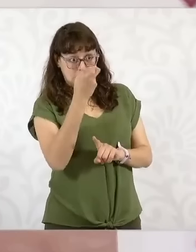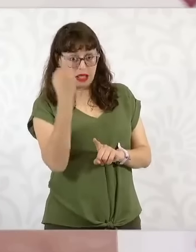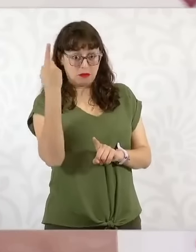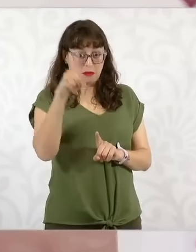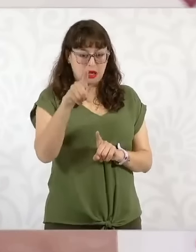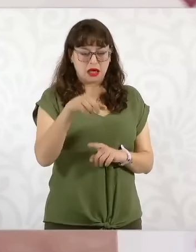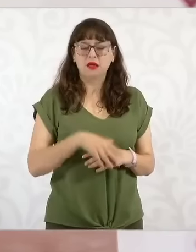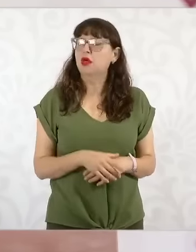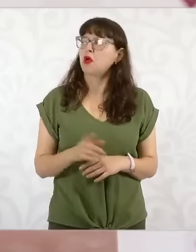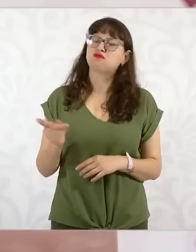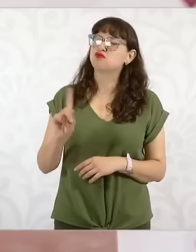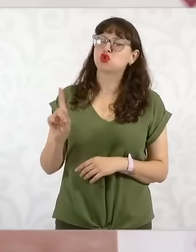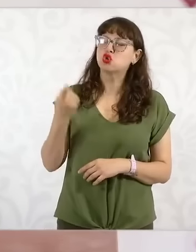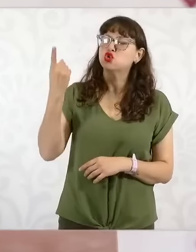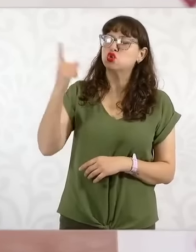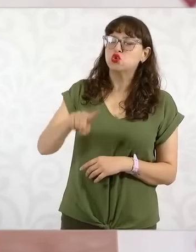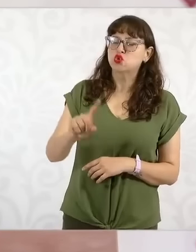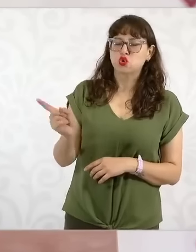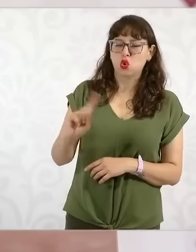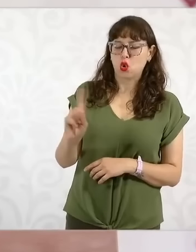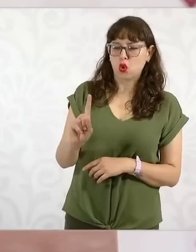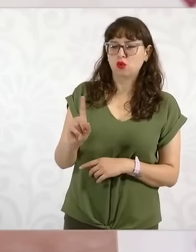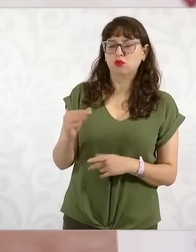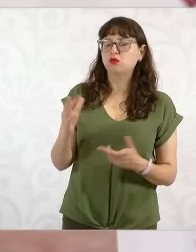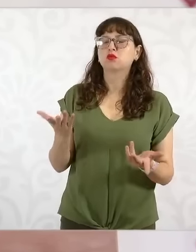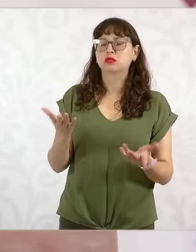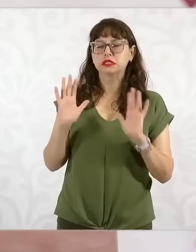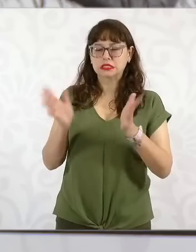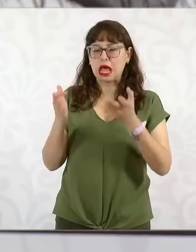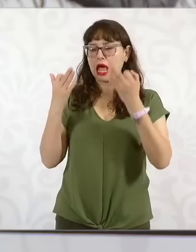los indicios que tenemos por dos testimonios y por intervenciones telefónicas autorizadas por un